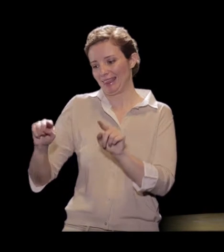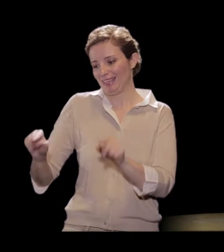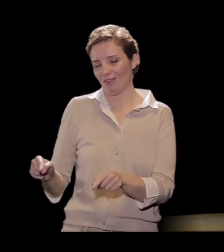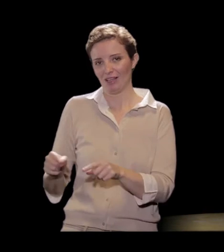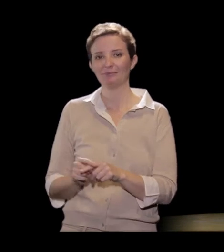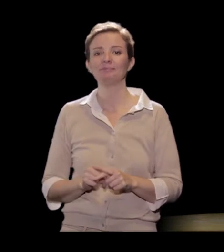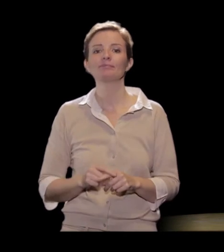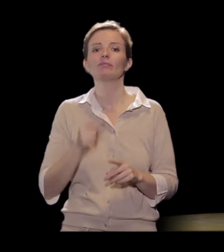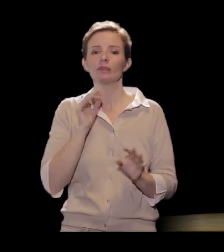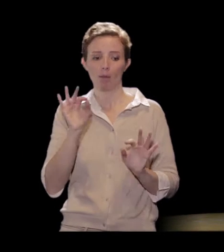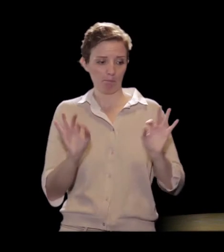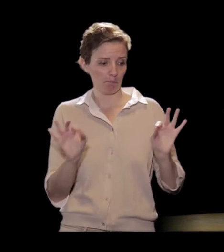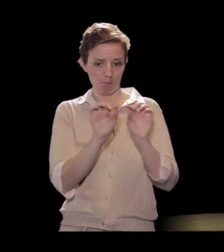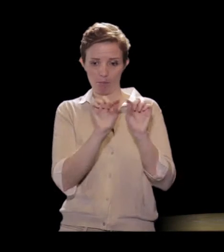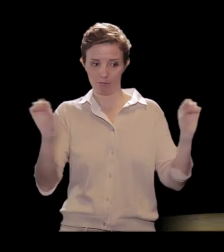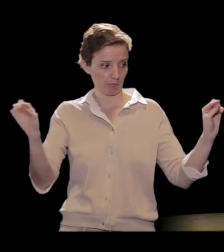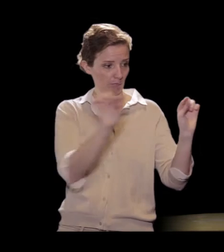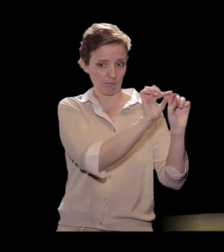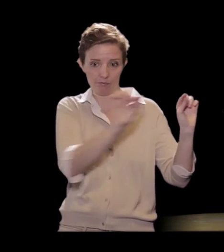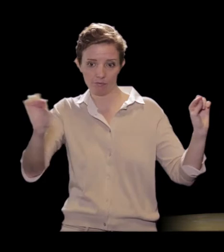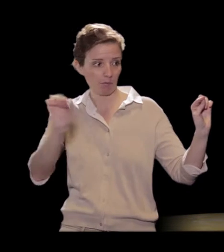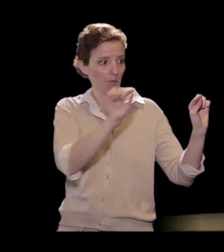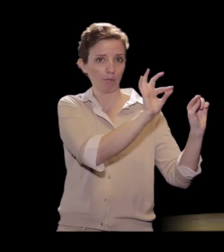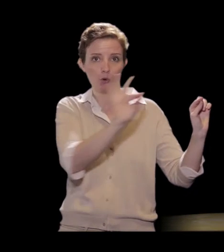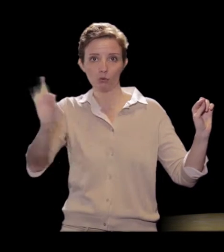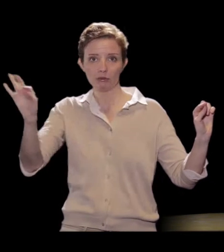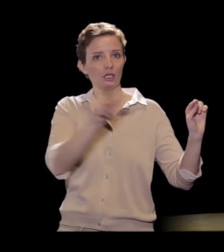I punti che giacciono sull'asse delle x hanno tutti ordinata nulla.